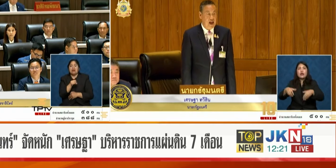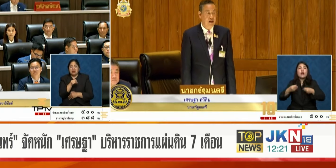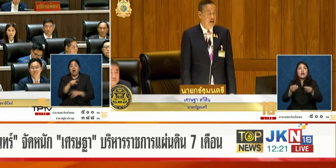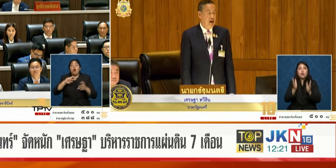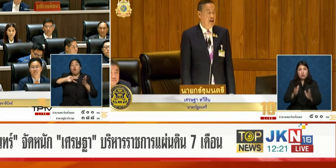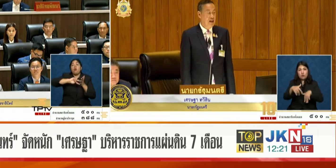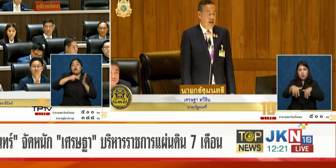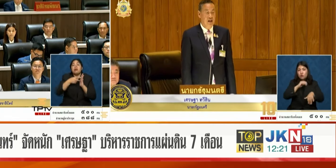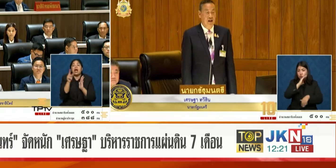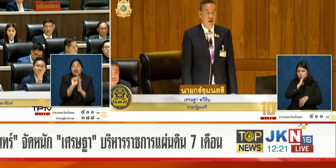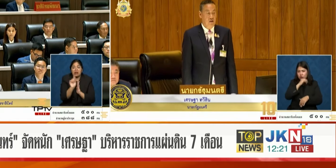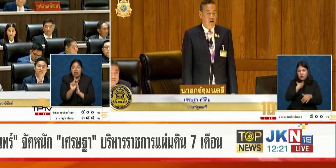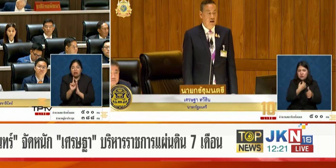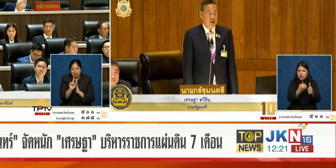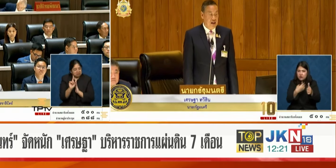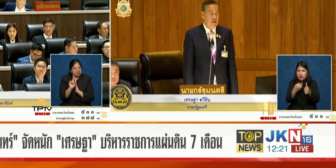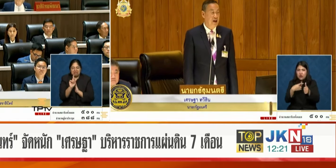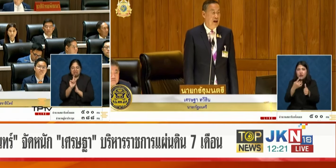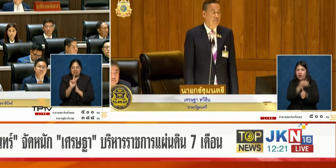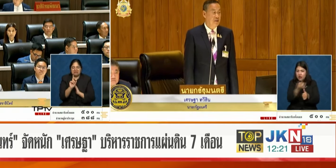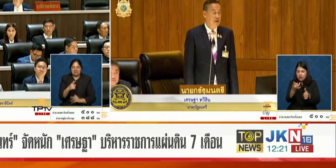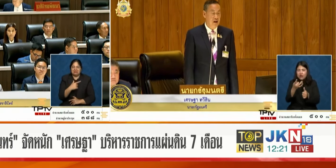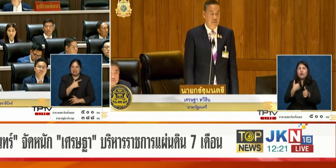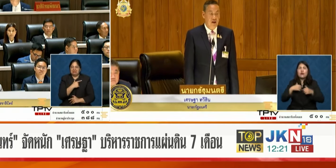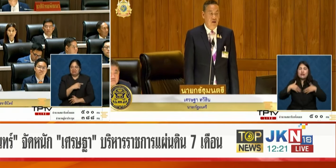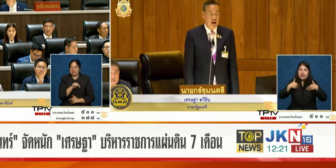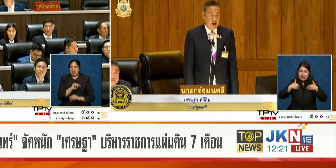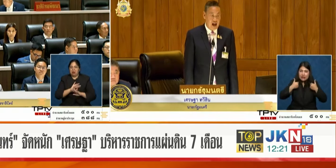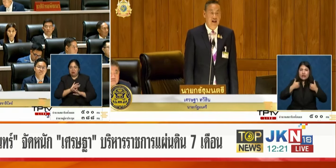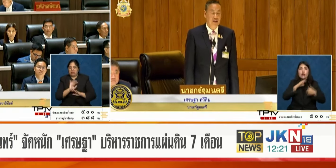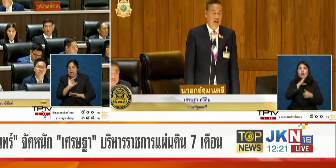มั้ยไม่ตอบสิครับเพราะว่าราชทัณฑ์เอยู่ ภายใต้รัฐมนตรีว่าการชื่อพันธ์ตำรวจเอก